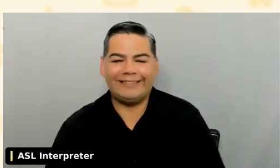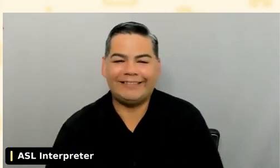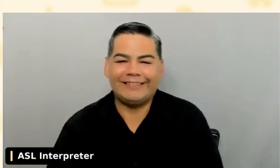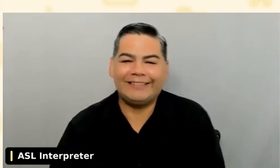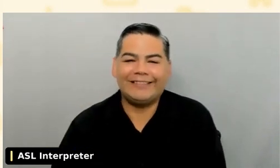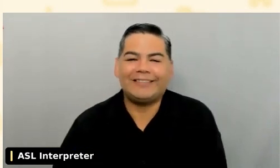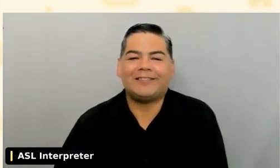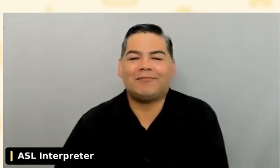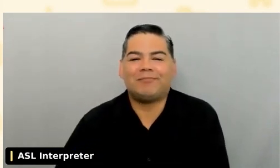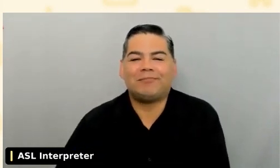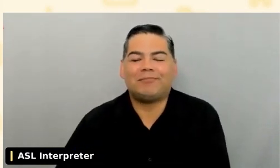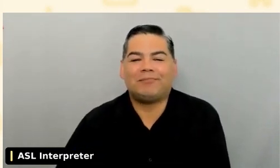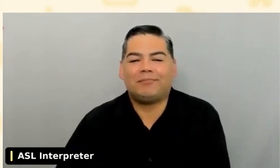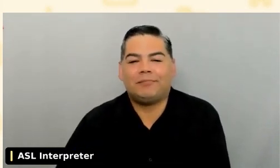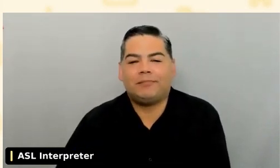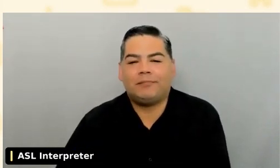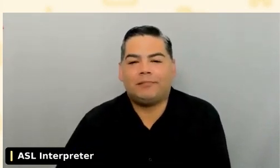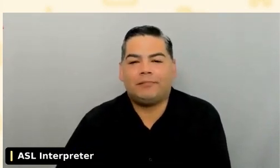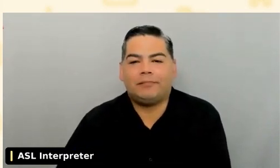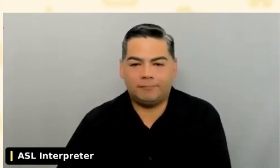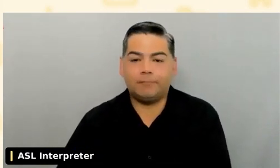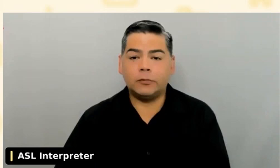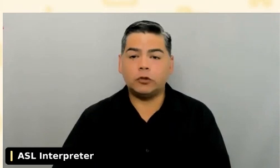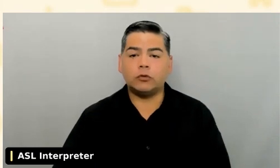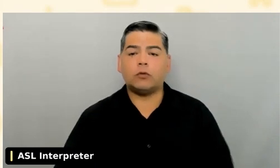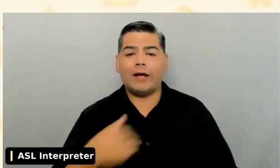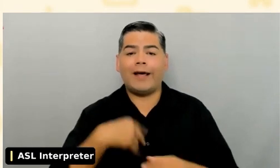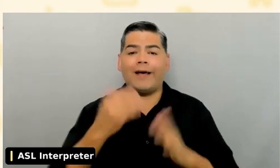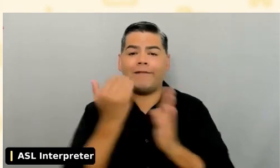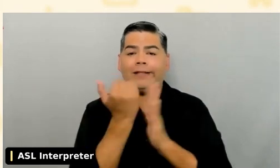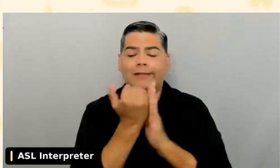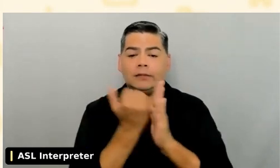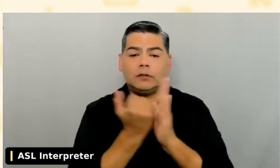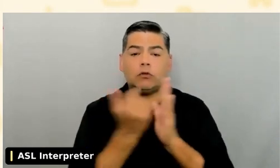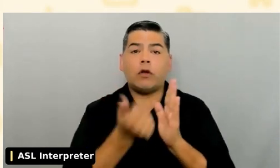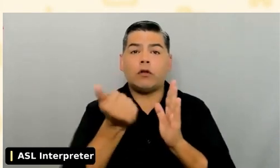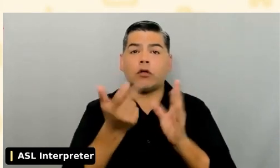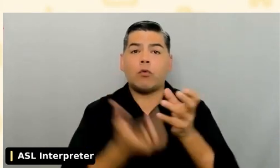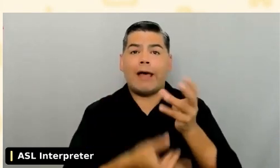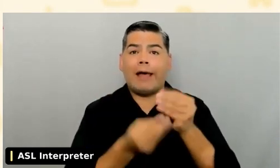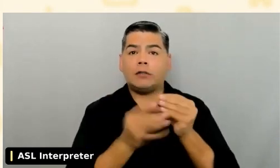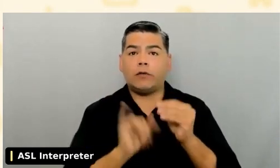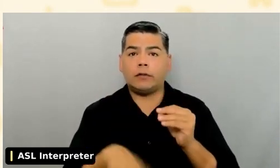Bueno, sí, entonces hay una lista, pero ¿Hay algo más que te gustaría añadir a eso, Helen?